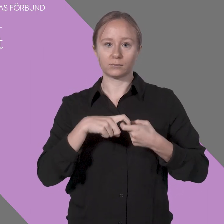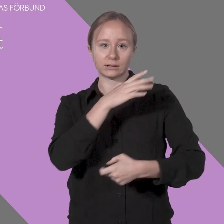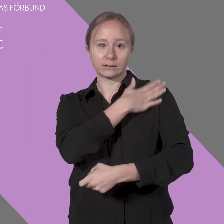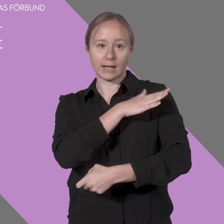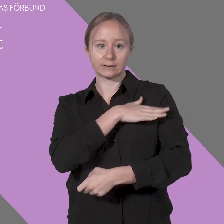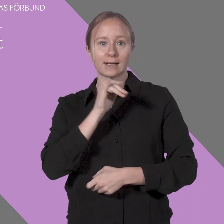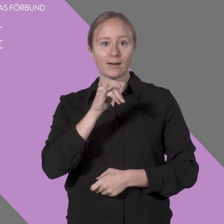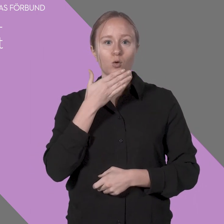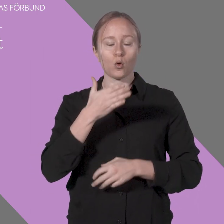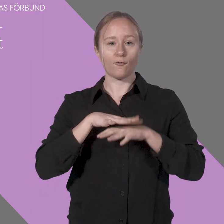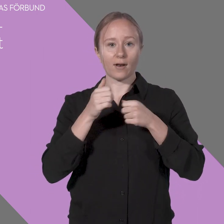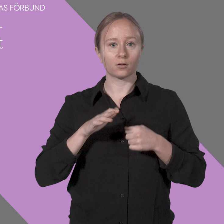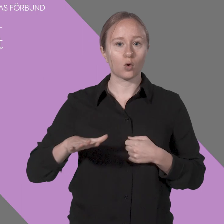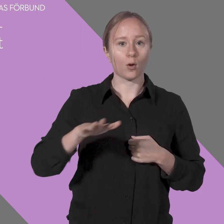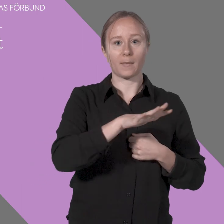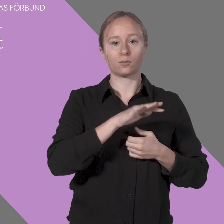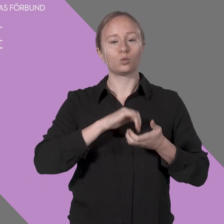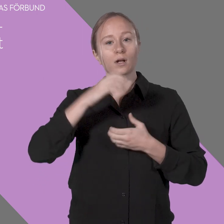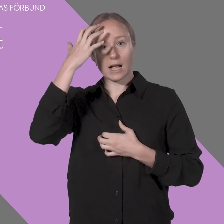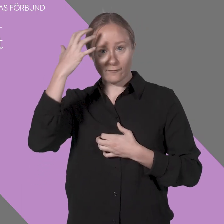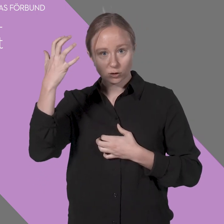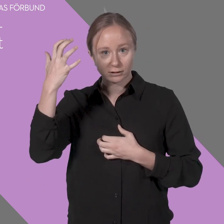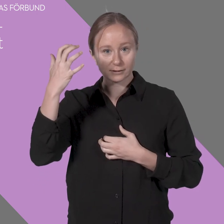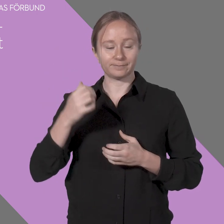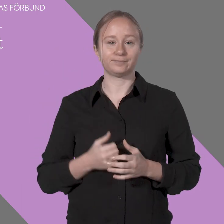med teckenspråkiga och dövblinda som bor i områdena och i Helsingfors.